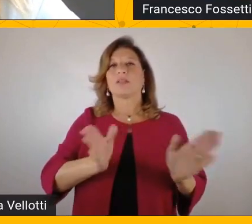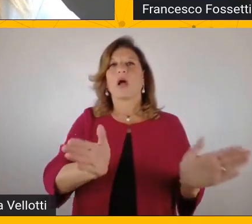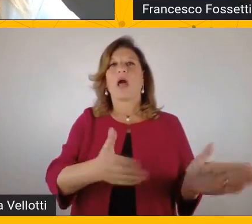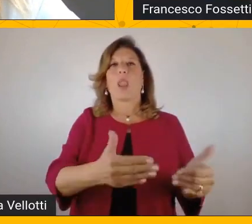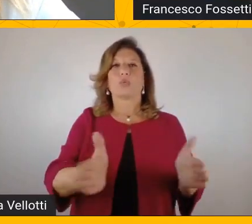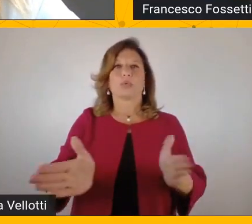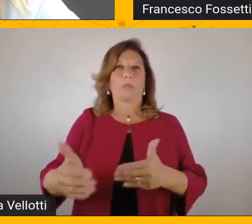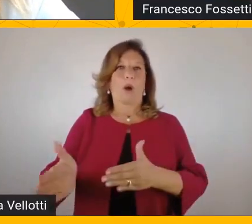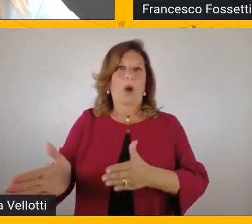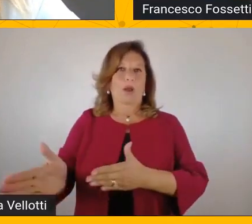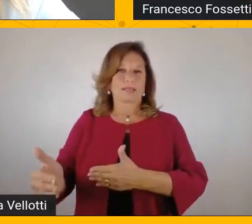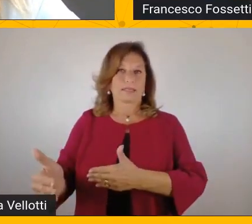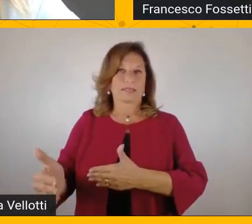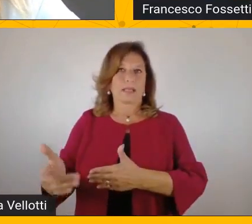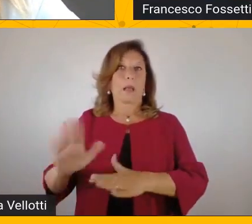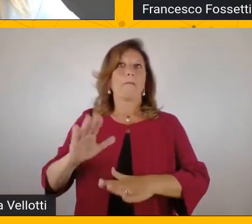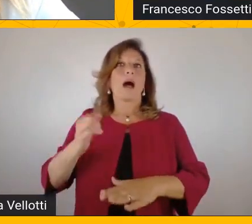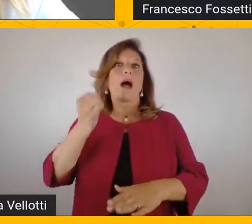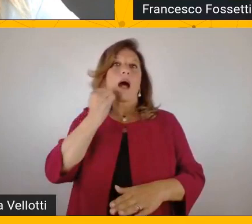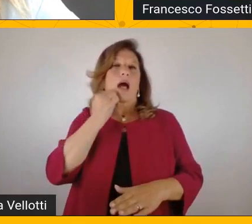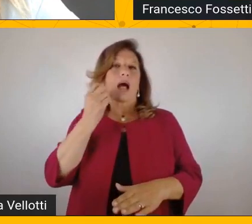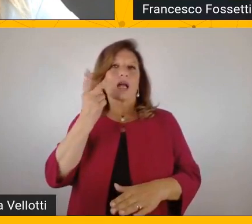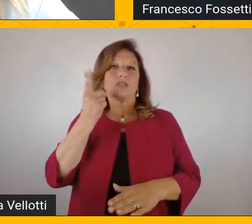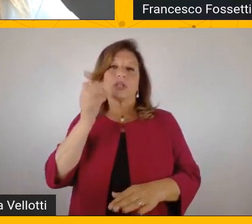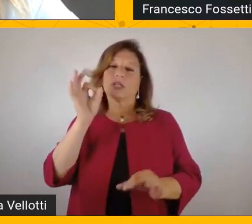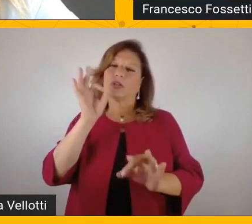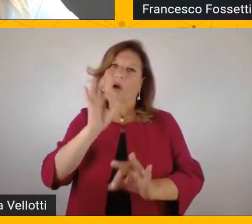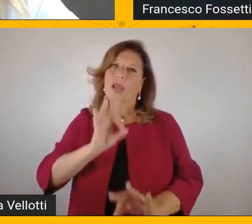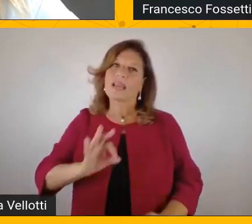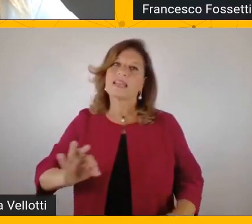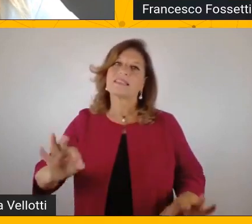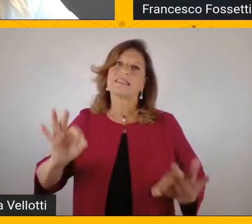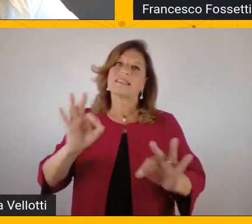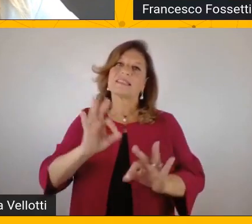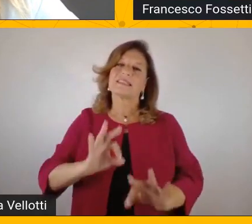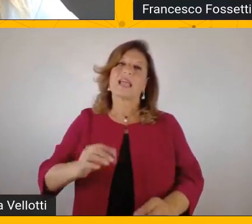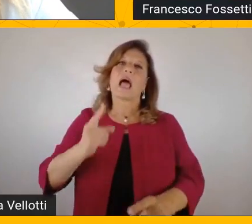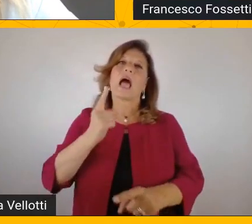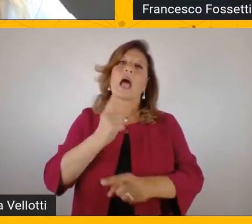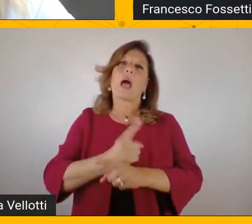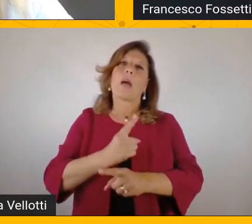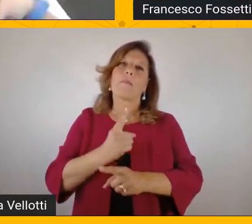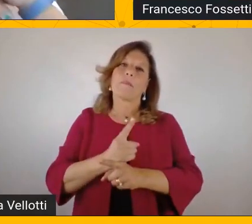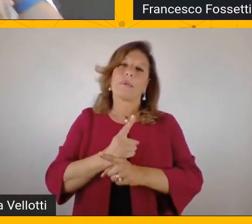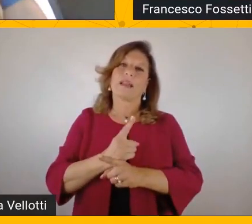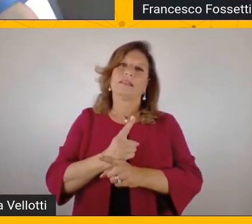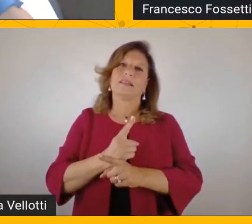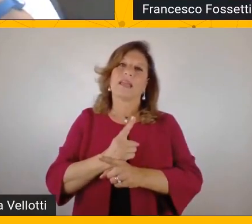però io credo che i genitori